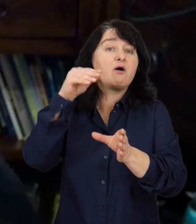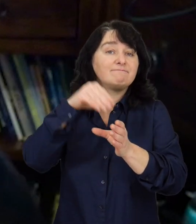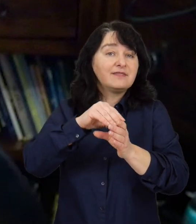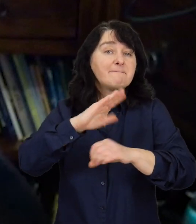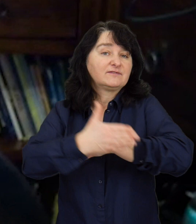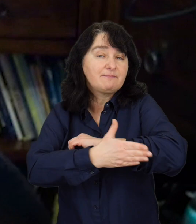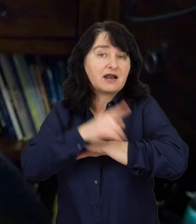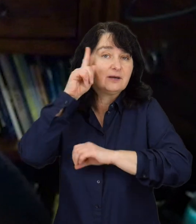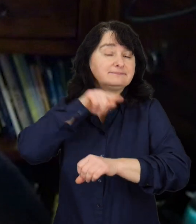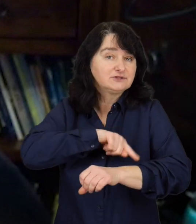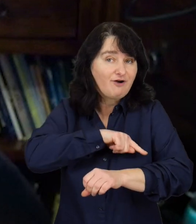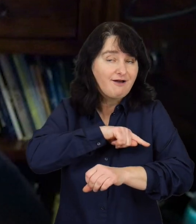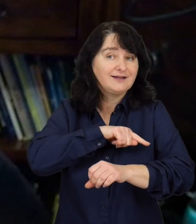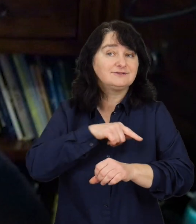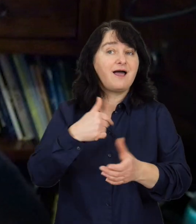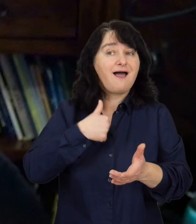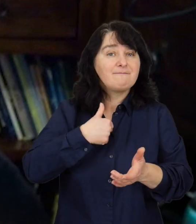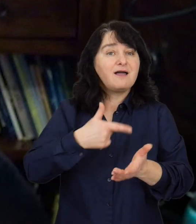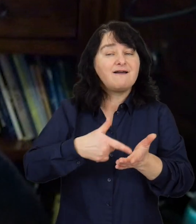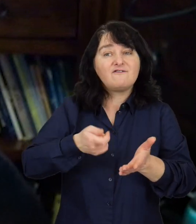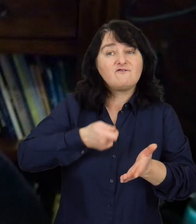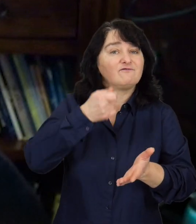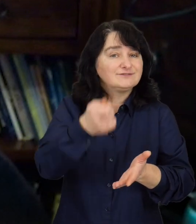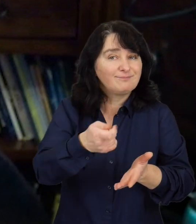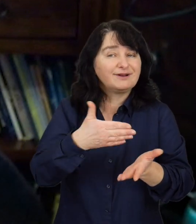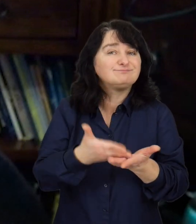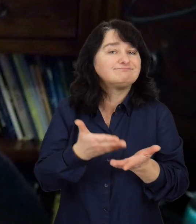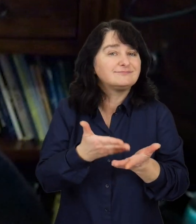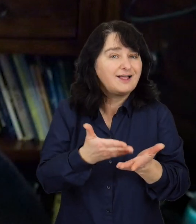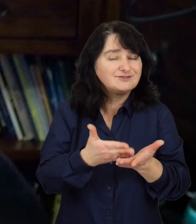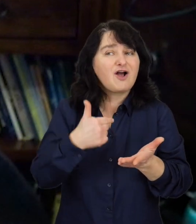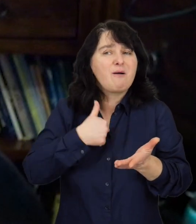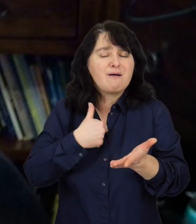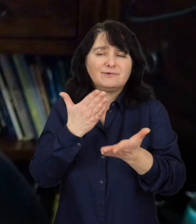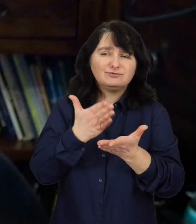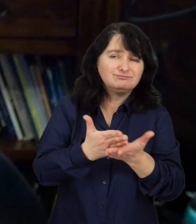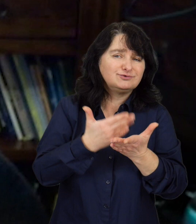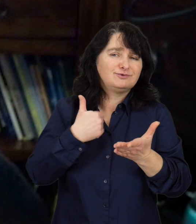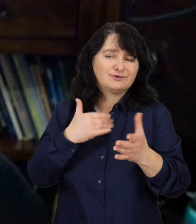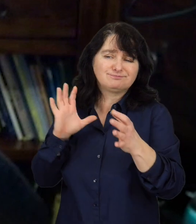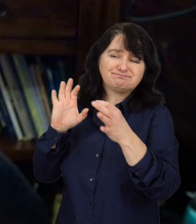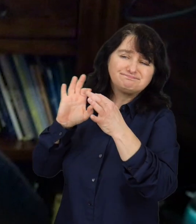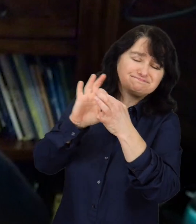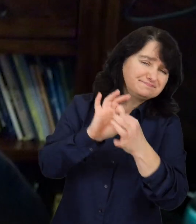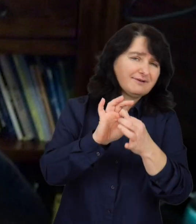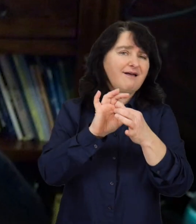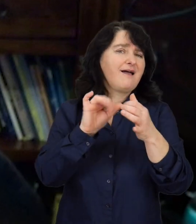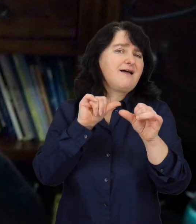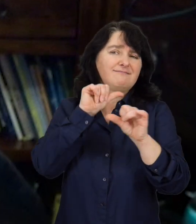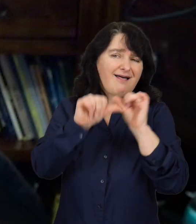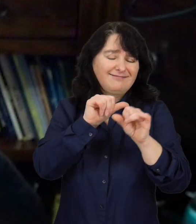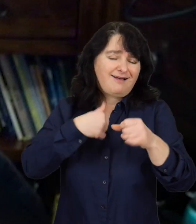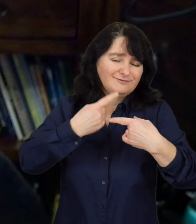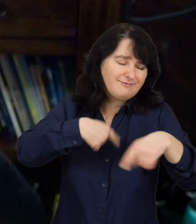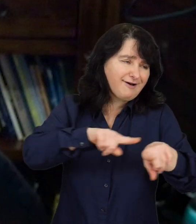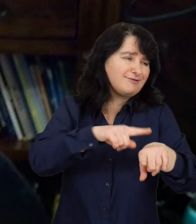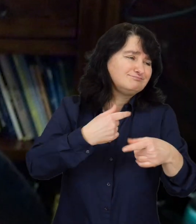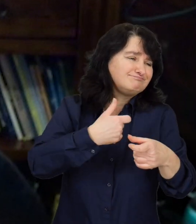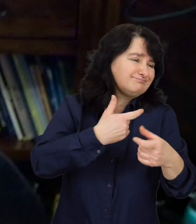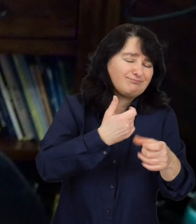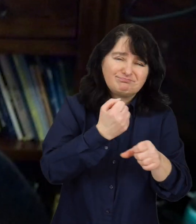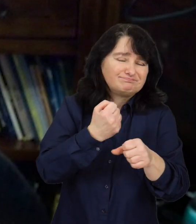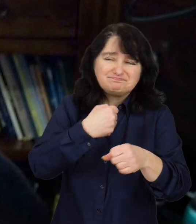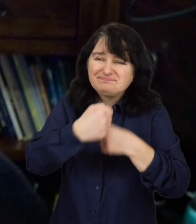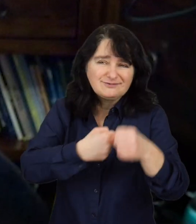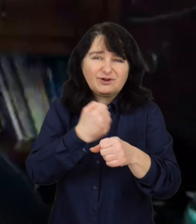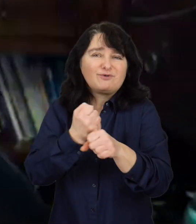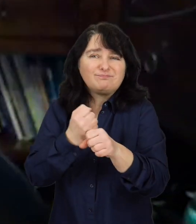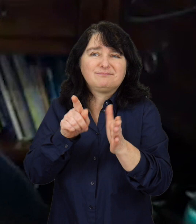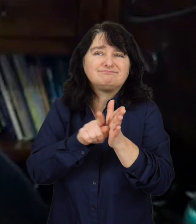ale też trzeba powiedzieć, że to wynik, konsekwencja i skutek tego, co robimy od już kilkudziesięciu lat.